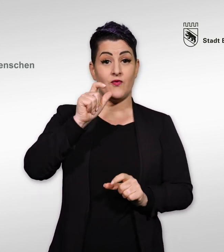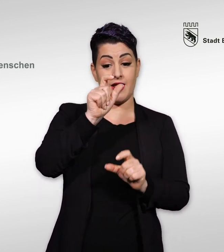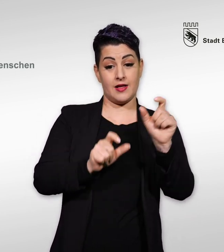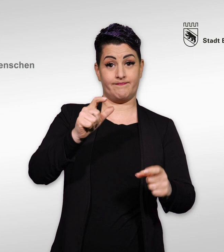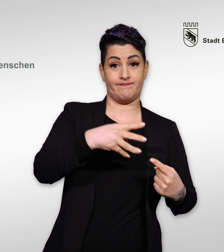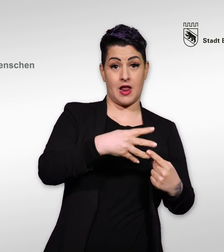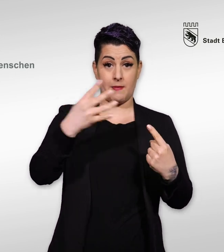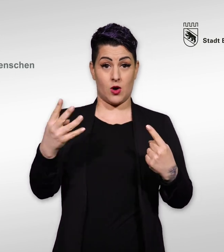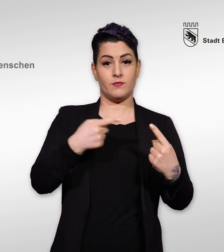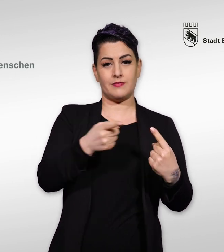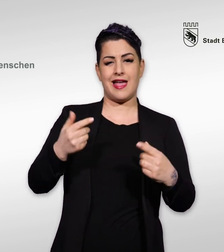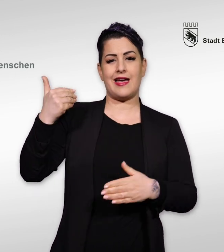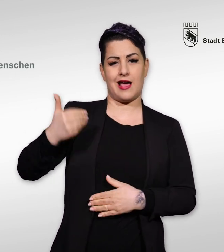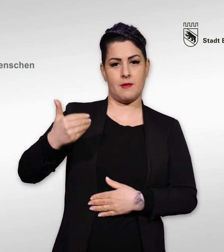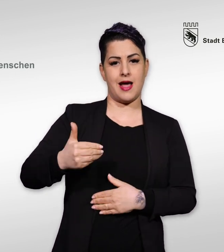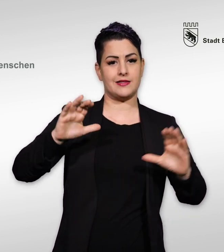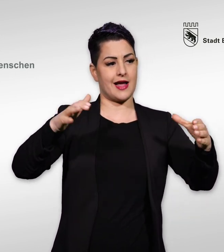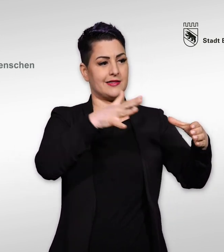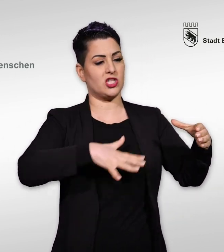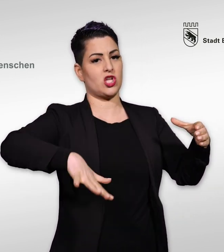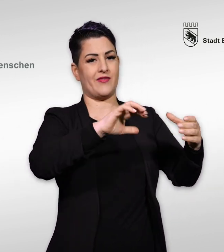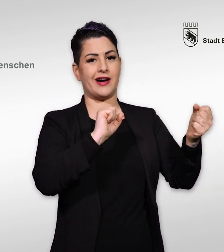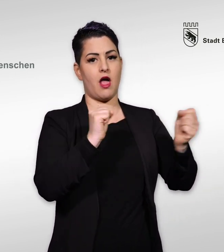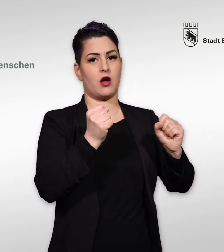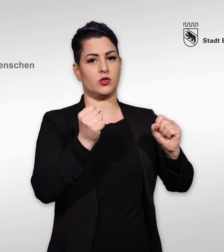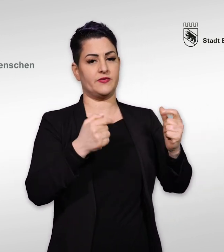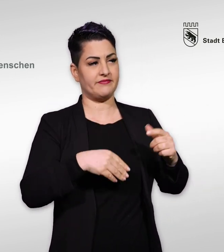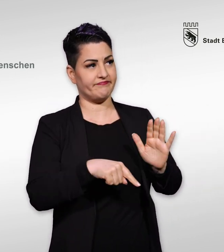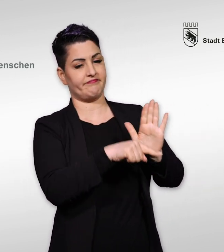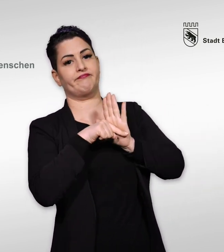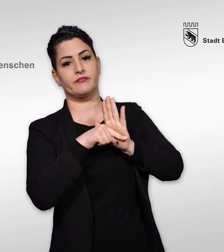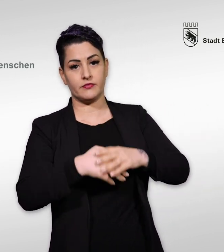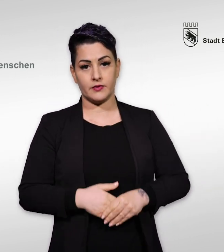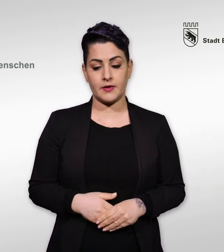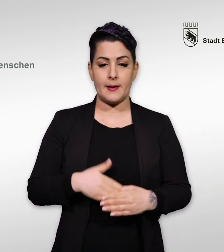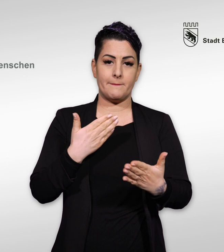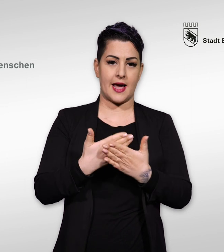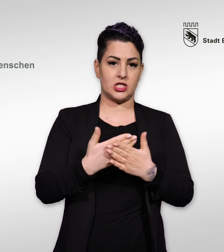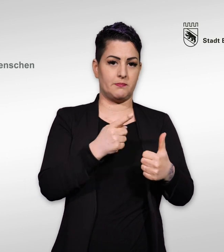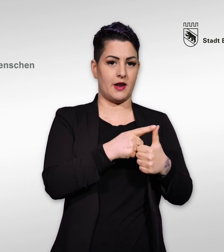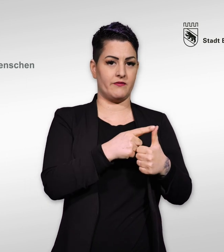Viele LGBTIQ-Menschen sind regelmässig mit negativen Reaktionen konfrontiert, wie zum Beispiel: